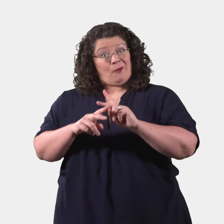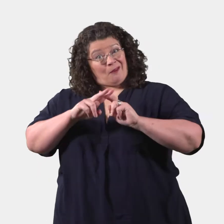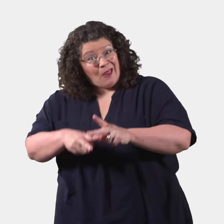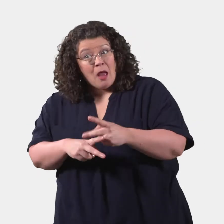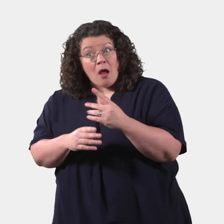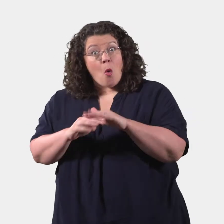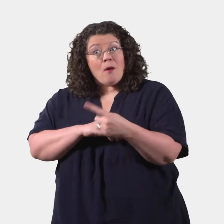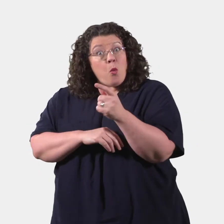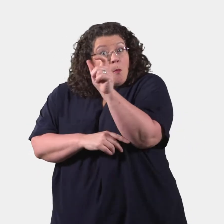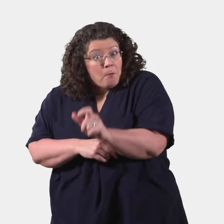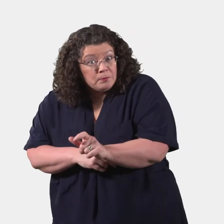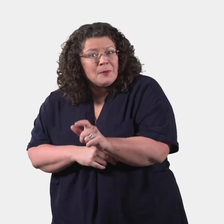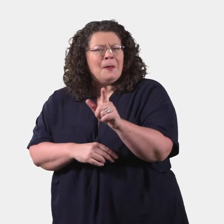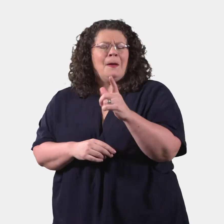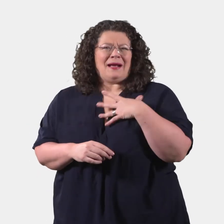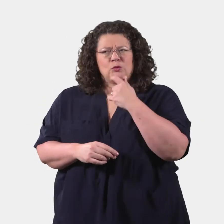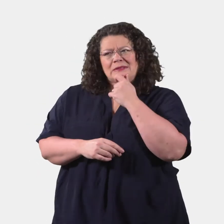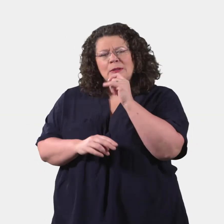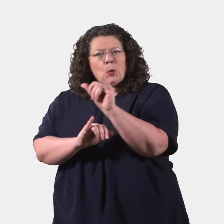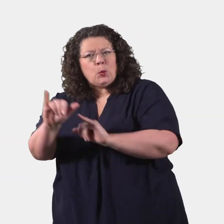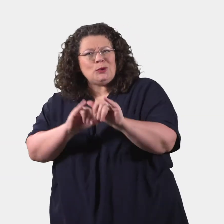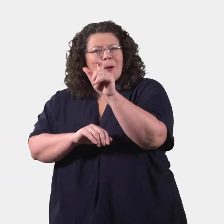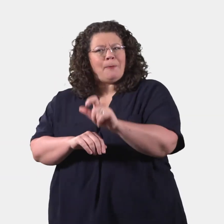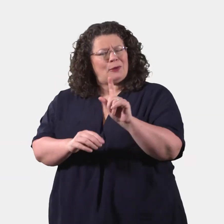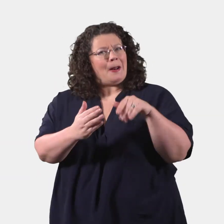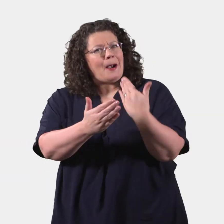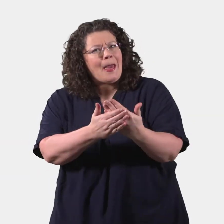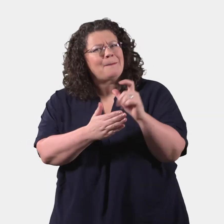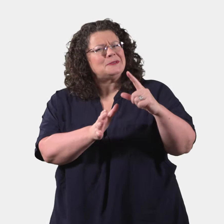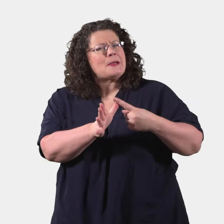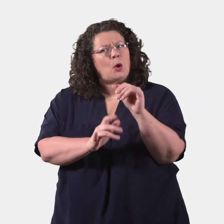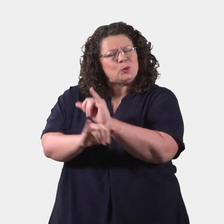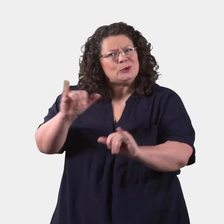mae’n rhaid i chi ddewis am ofal pa berson rydych chi’n gwneud cais am Lwfans Gofalwyr.